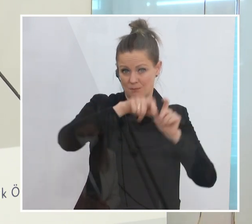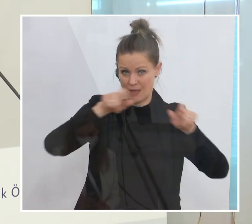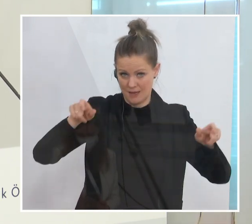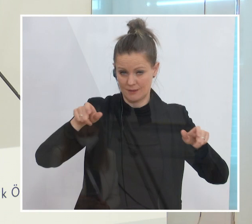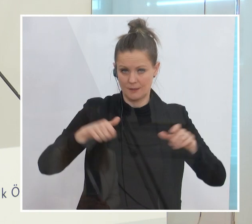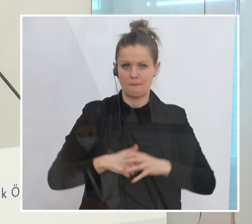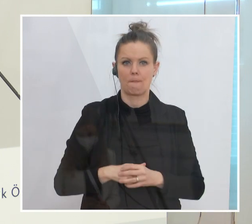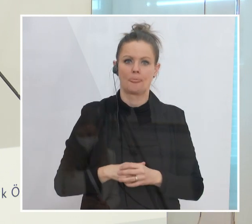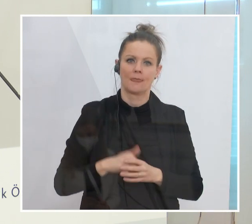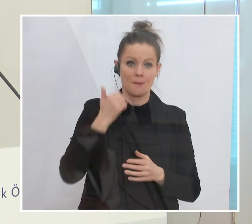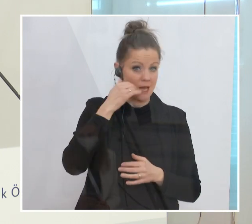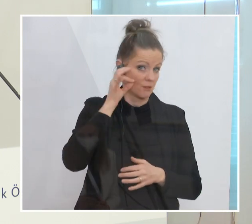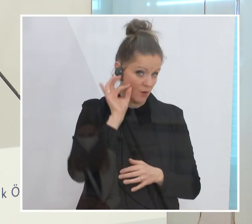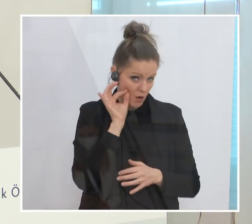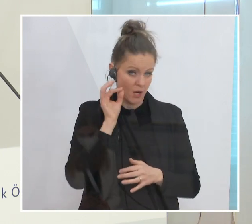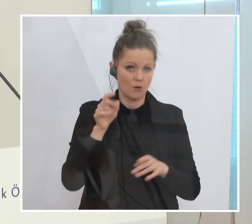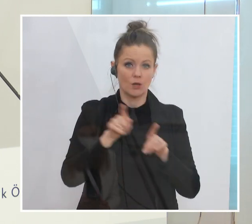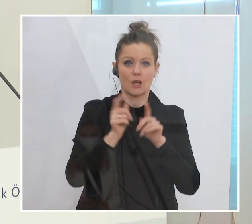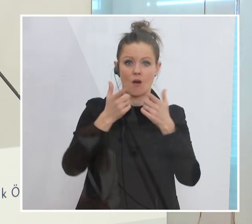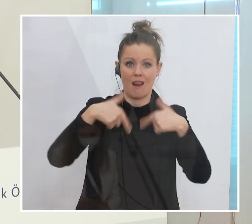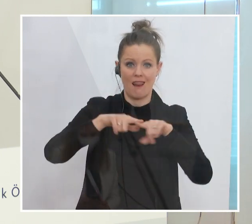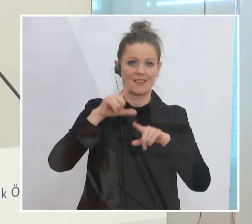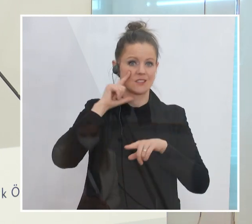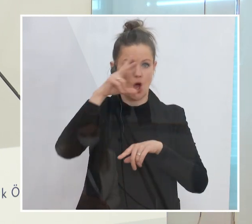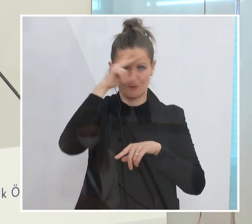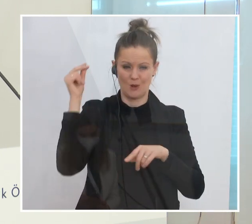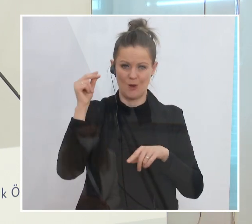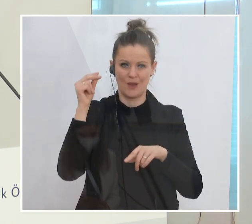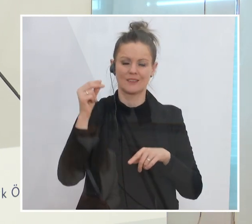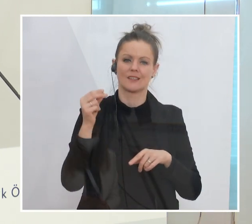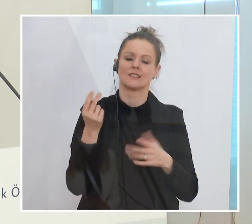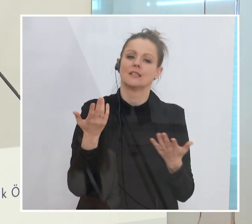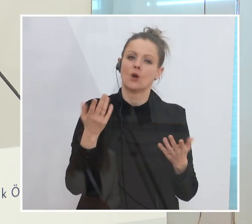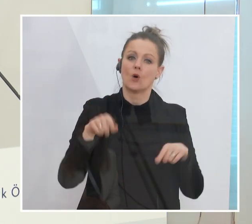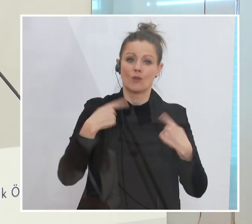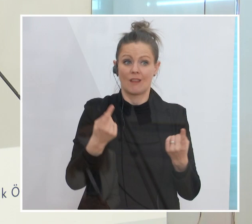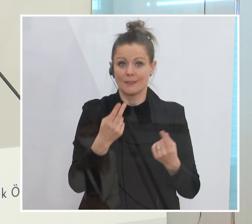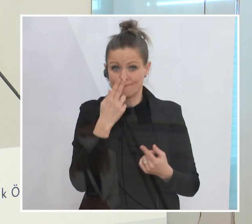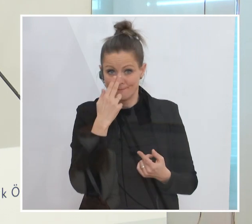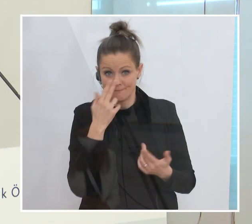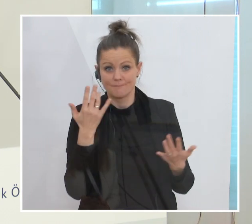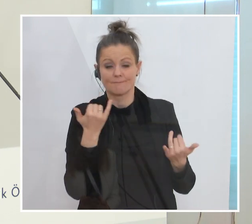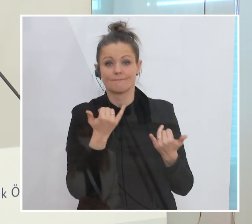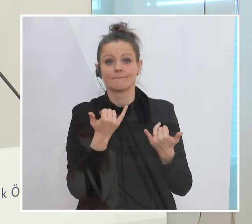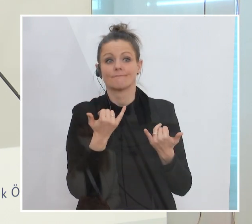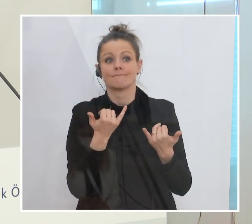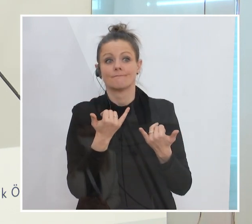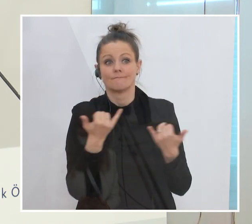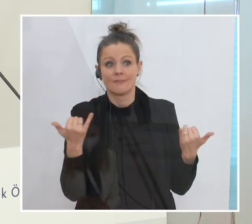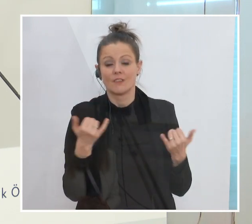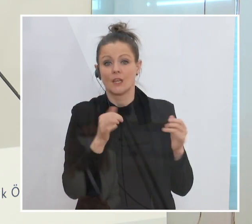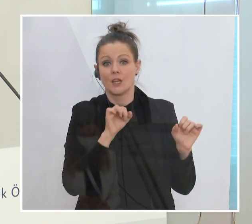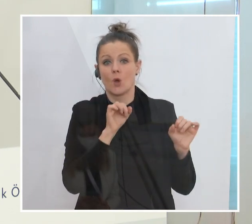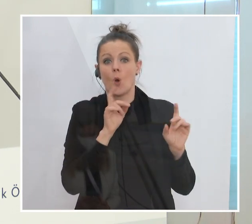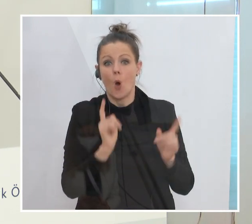und den Landeshauptleuten. Und wir werden sehen, ob es möglich ist, eine Perspektive für weitere